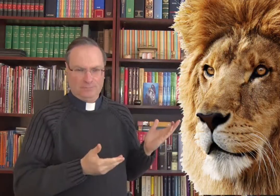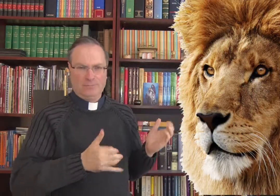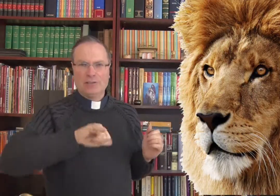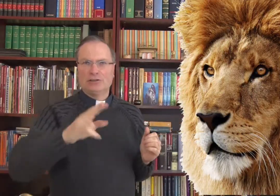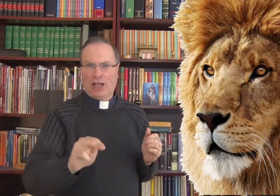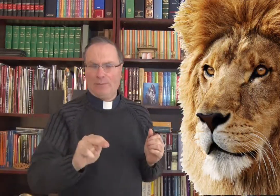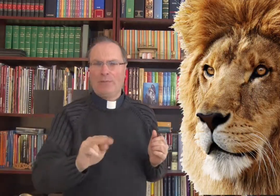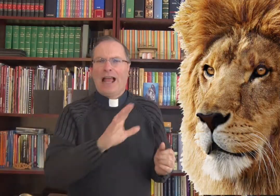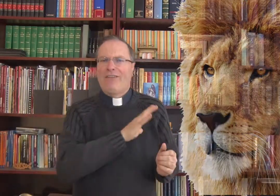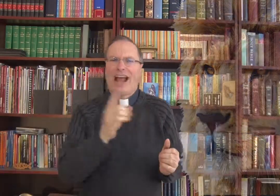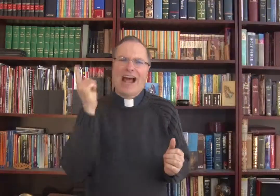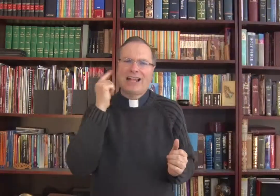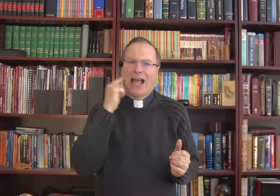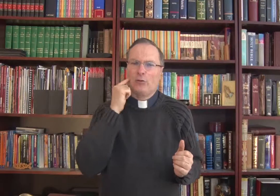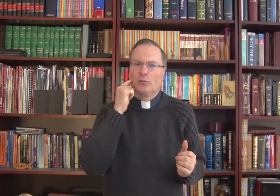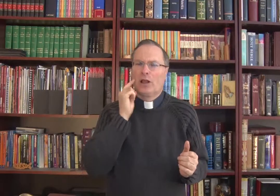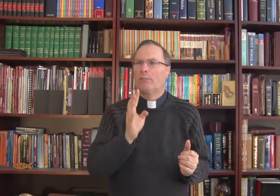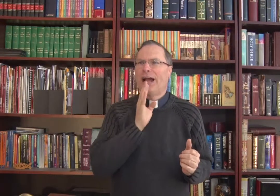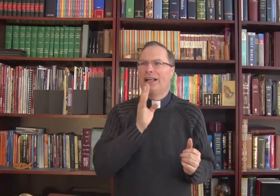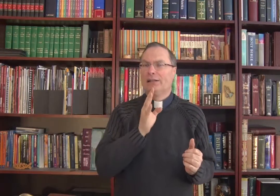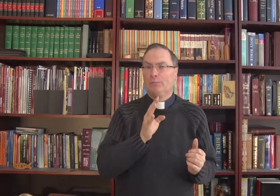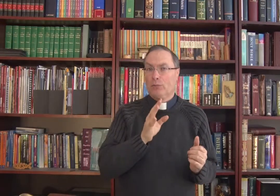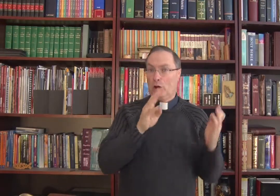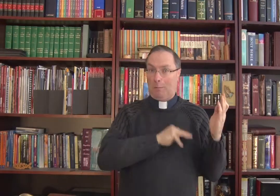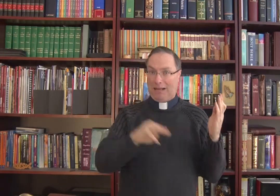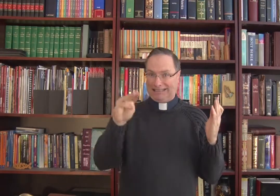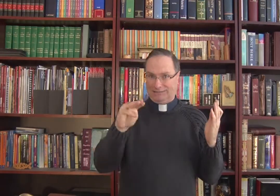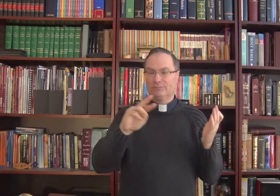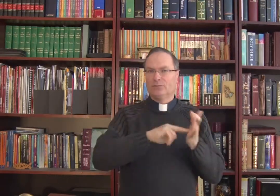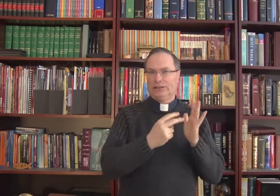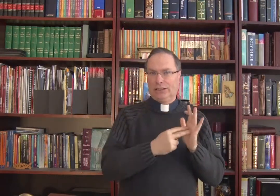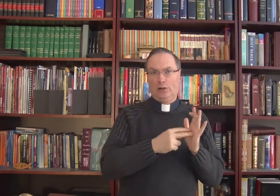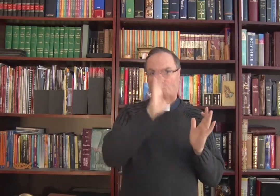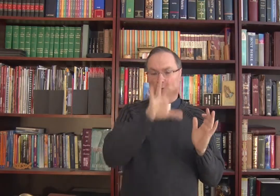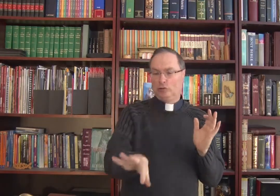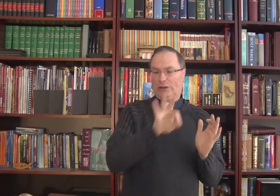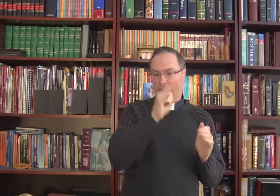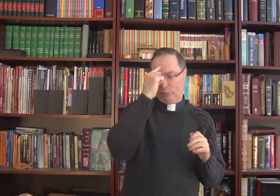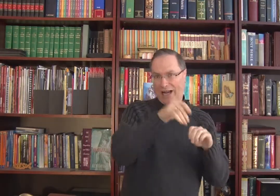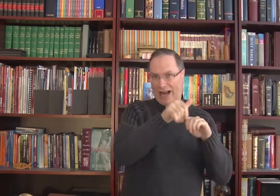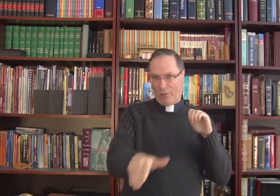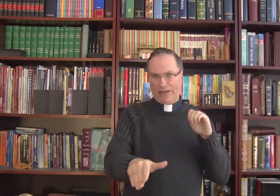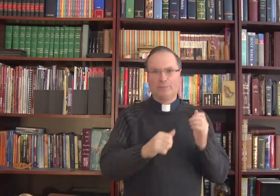Jean avait entendu parler que le Messie (c'est-à-dire celui que Dieu choisi pour envoyer)